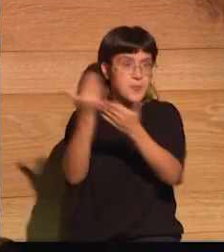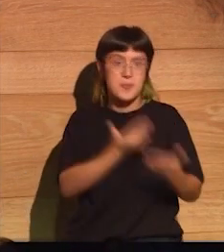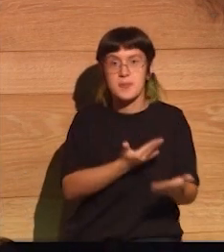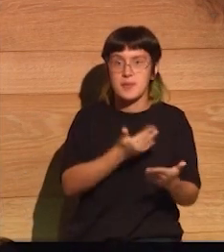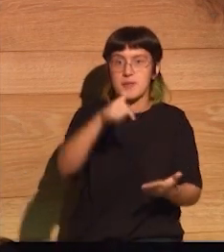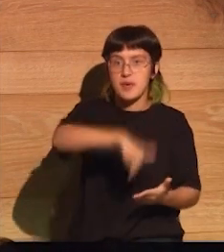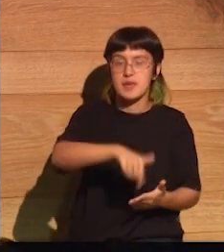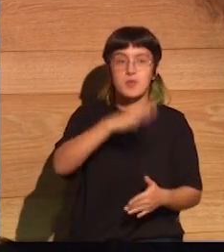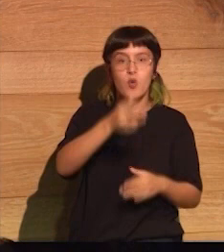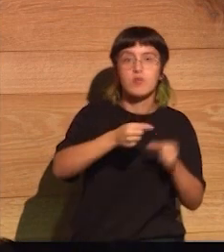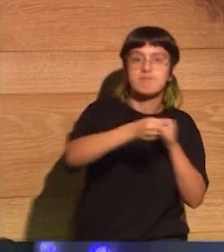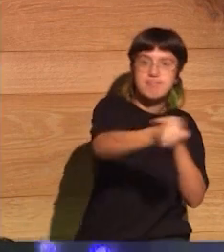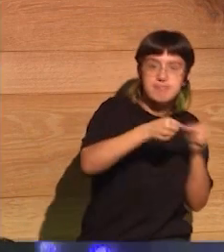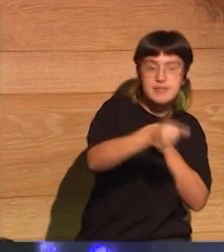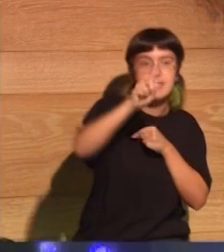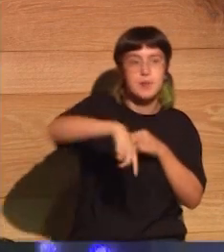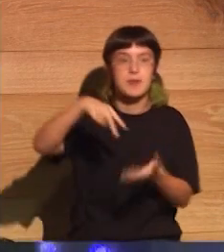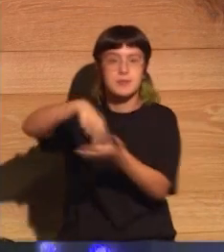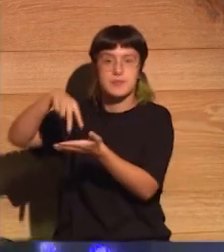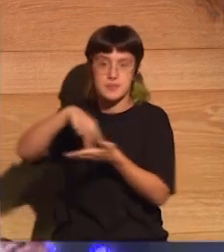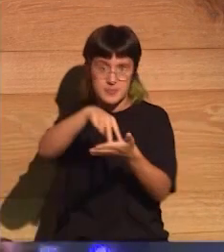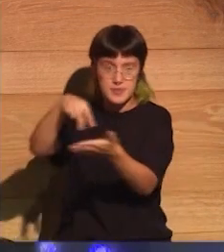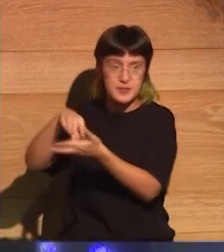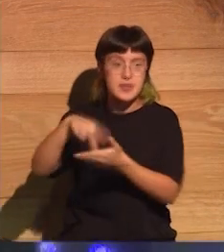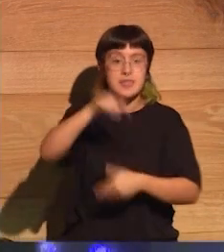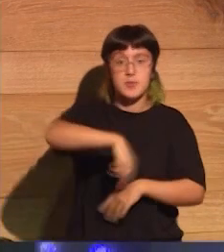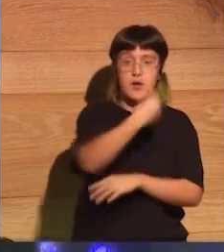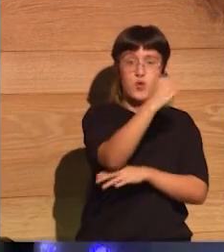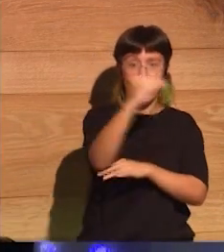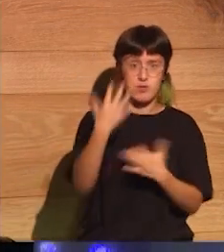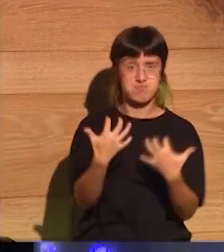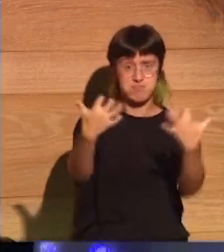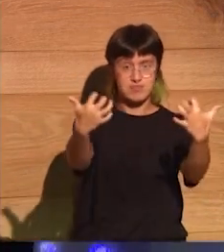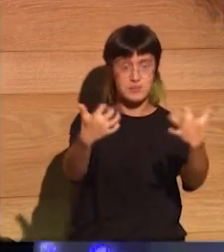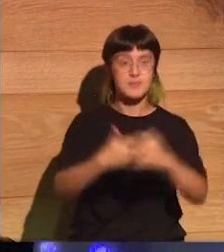por streaming, a los que estáis aquí con nosotros hoy, a todos los jóvenes que nos acompañan en esta edición, que para nosotros